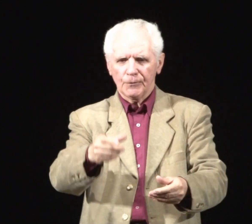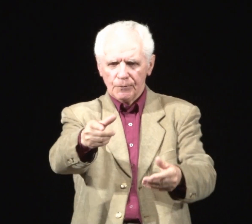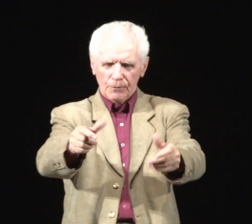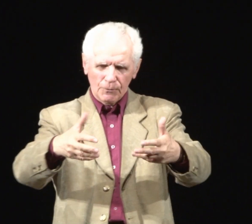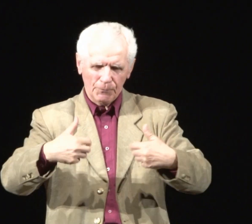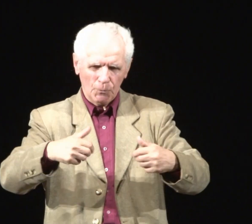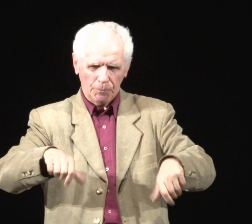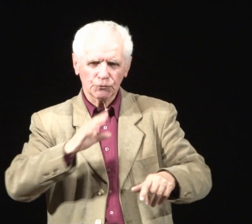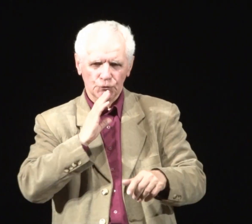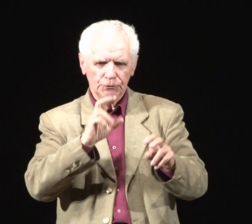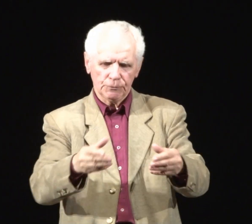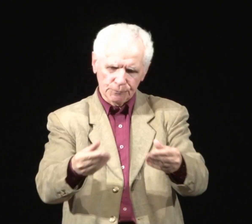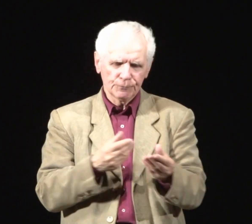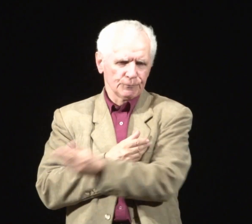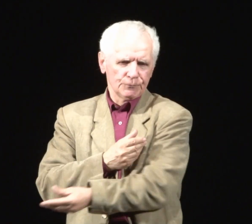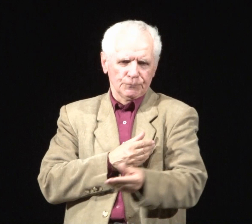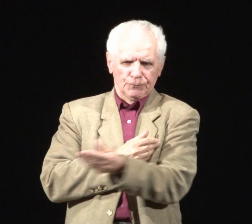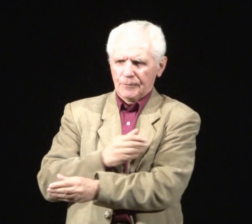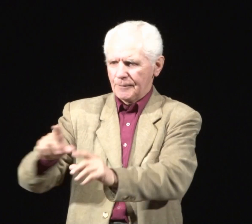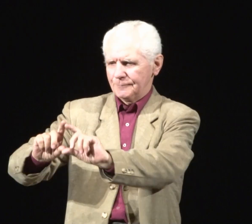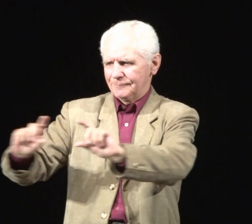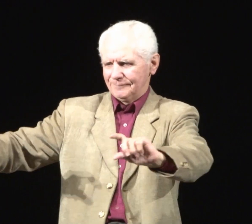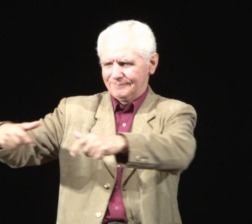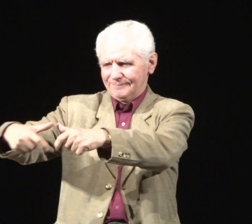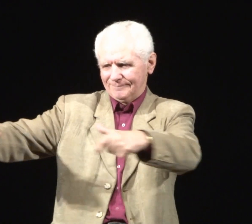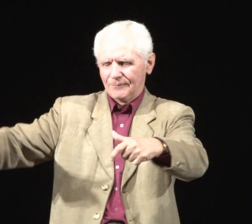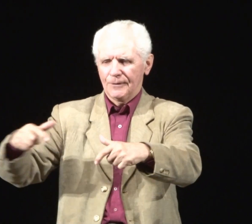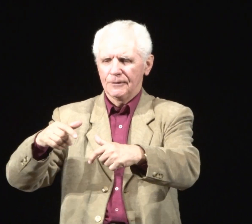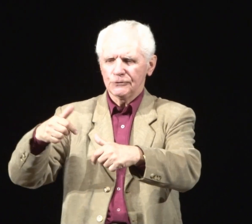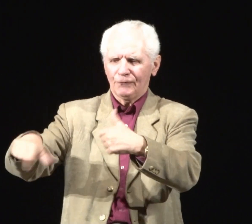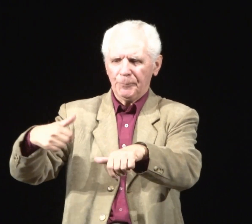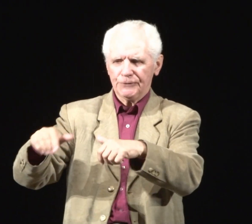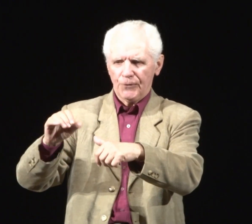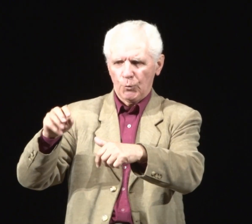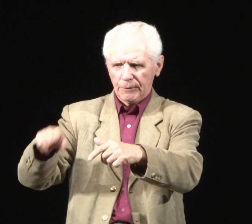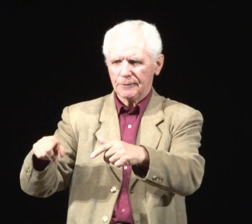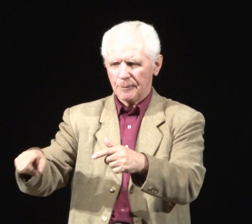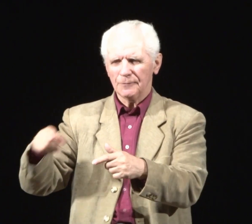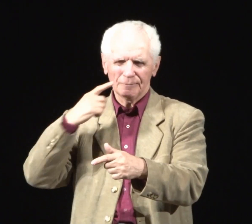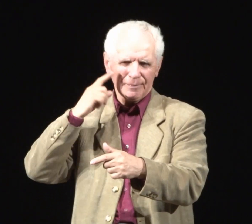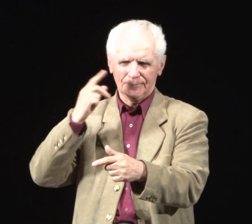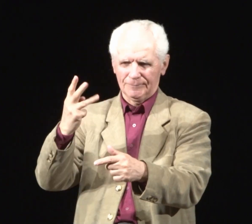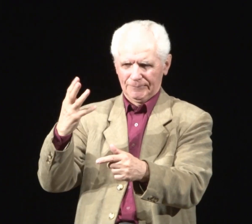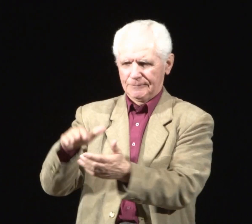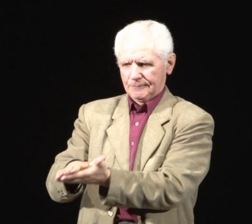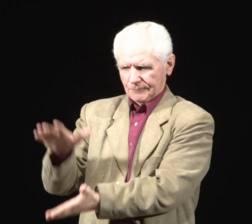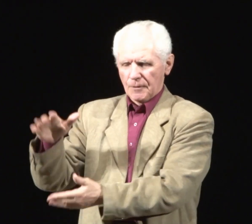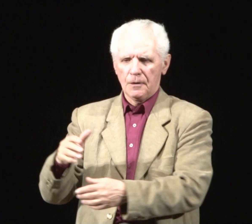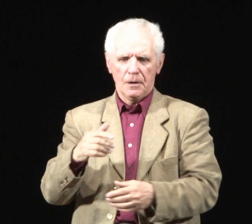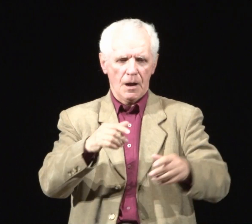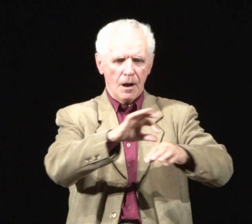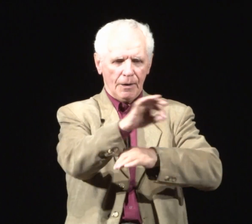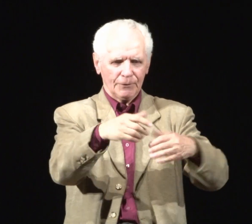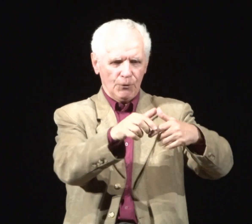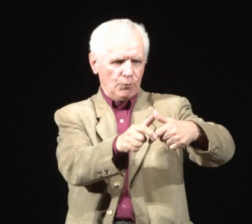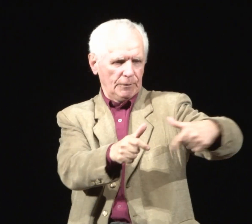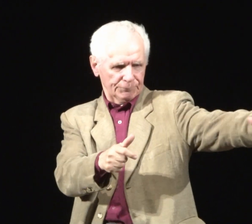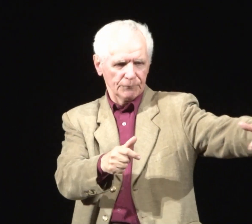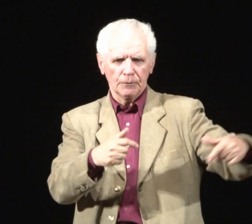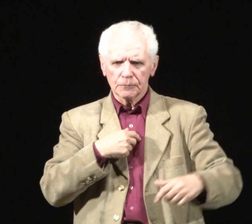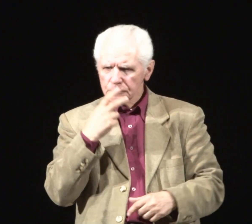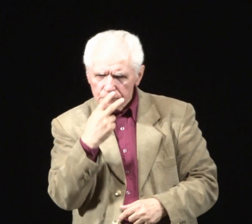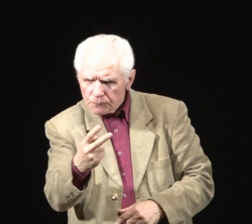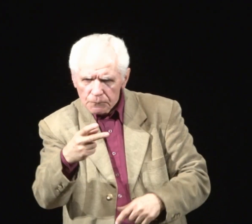Женщина, которая принимала документы, отложила мое заявление в раздел, куда складывались заявки в отделение живописи